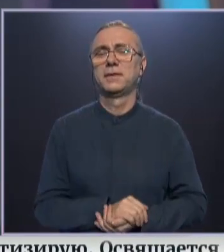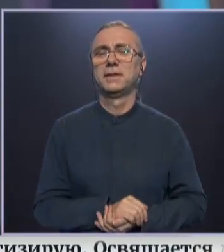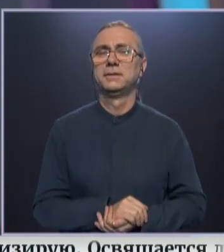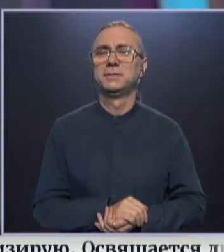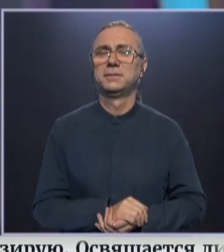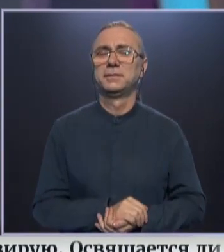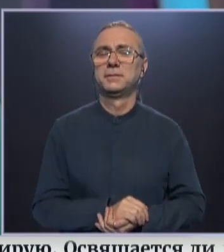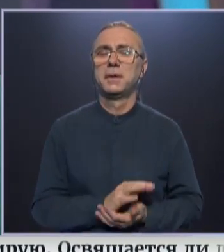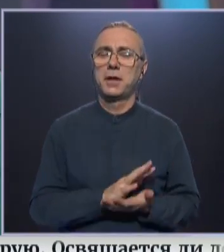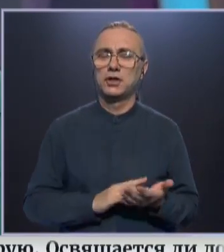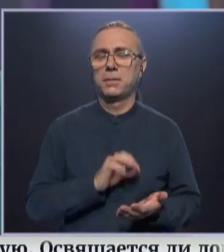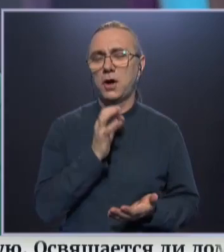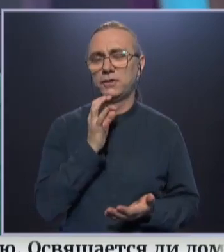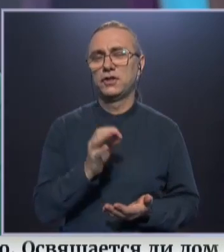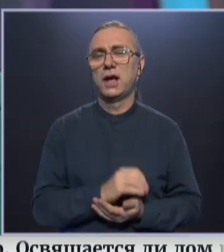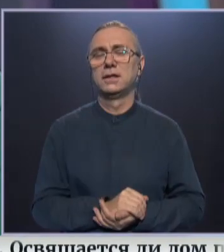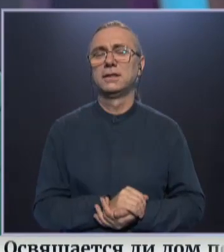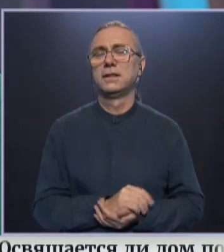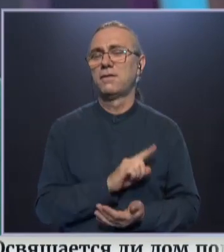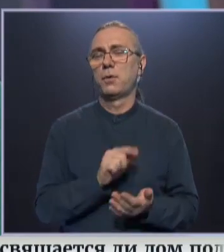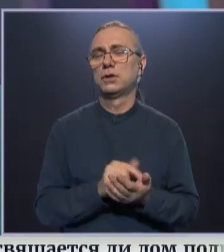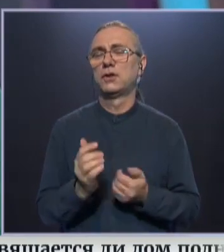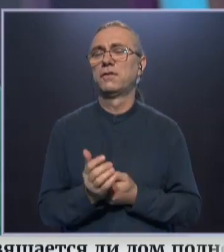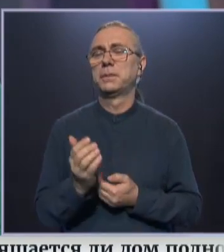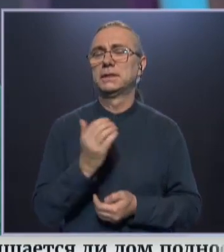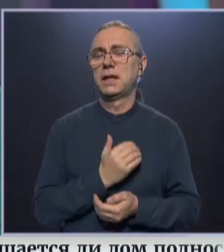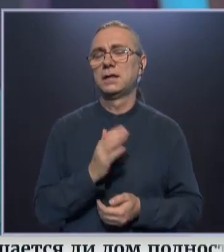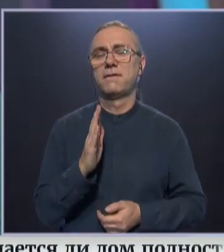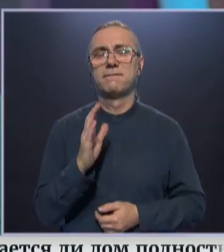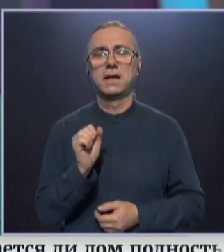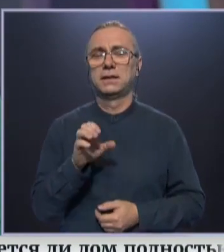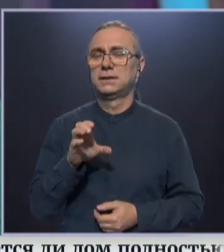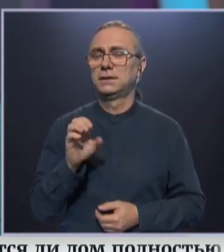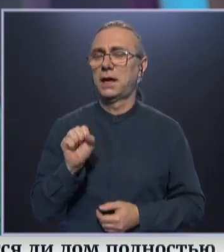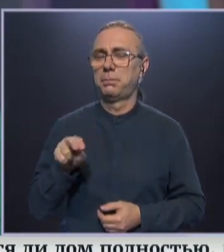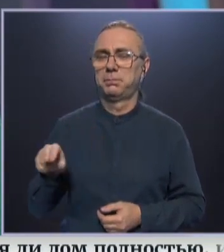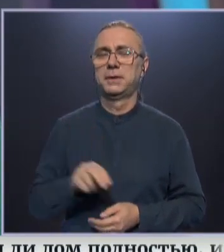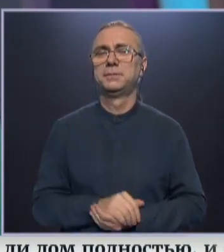отвечать на ваши вопросы которые вы присылали по телефону Ватсапе А вот вопрос от Андрея Скажите